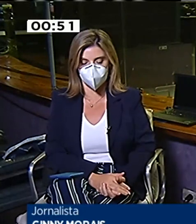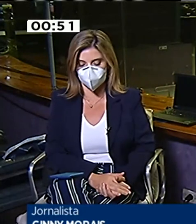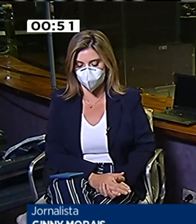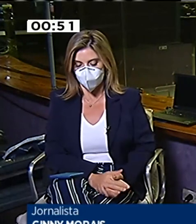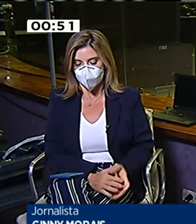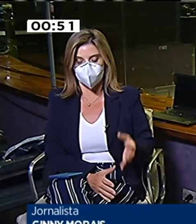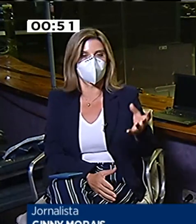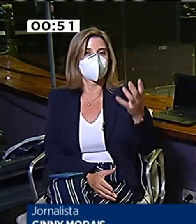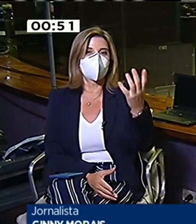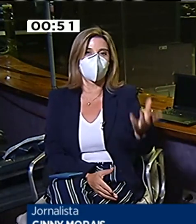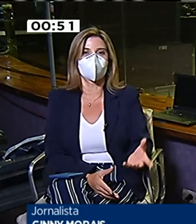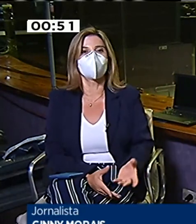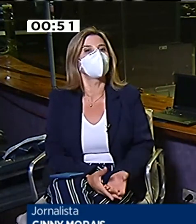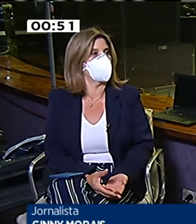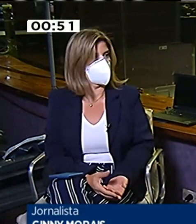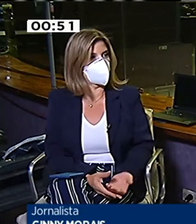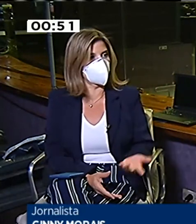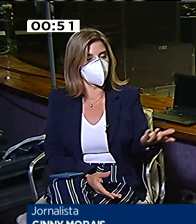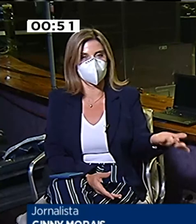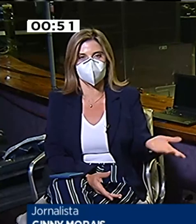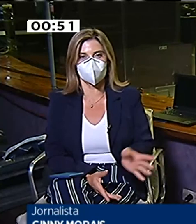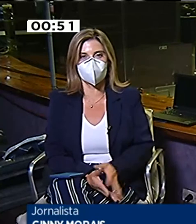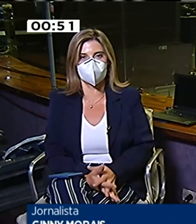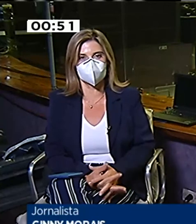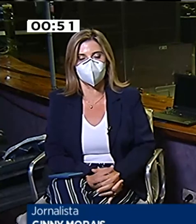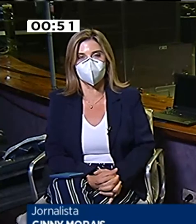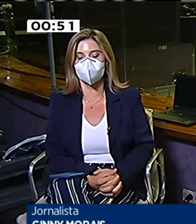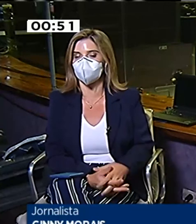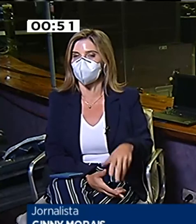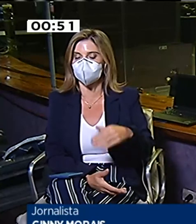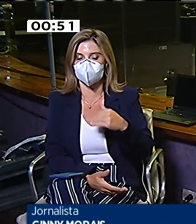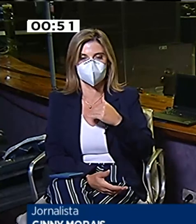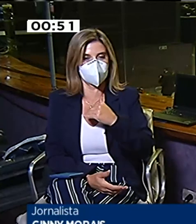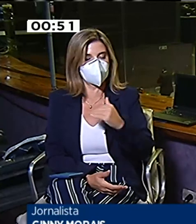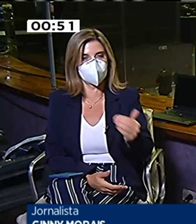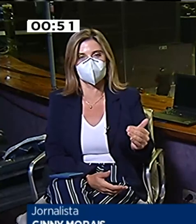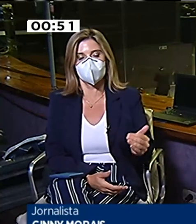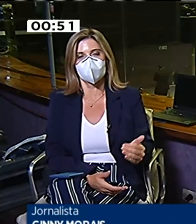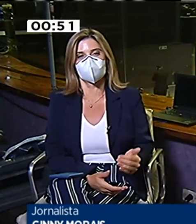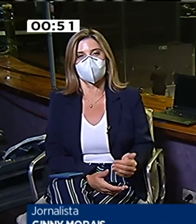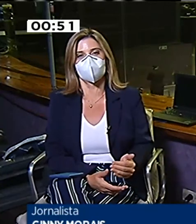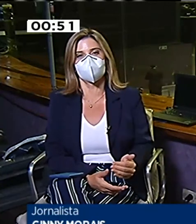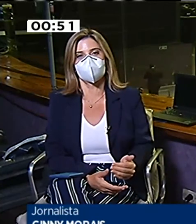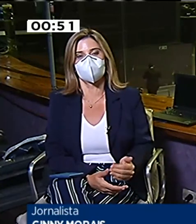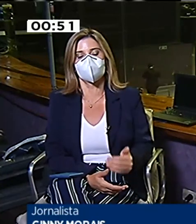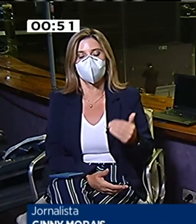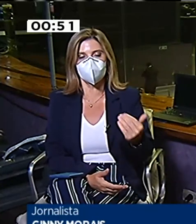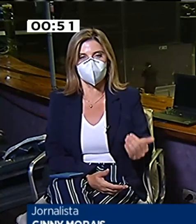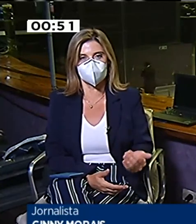TENTAR ADIAR E POSTERGAR ESSA VOTAÇÃO O MÁXIMO POSSÍVEL, TENTANDO AÍ FAZER UMA PRESSÃO PARA QUE ISSO NÃO SEJA VOTADO AGORA OU QUE